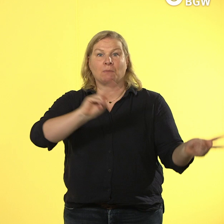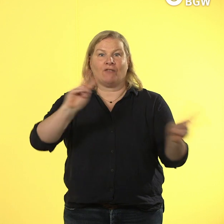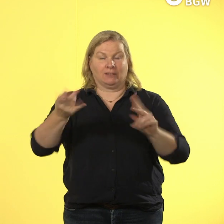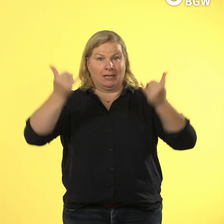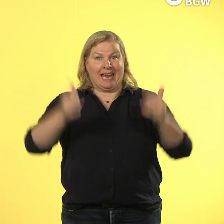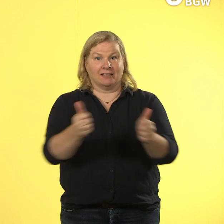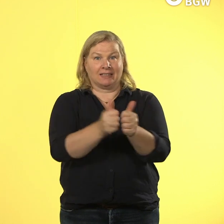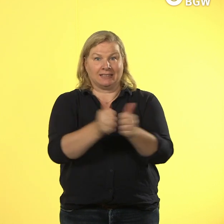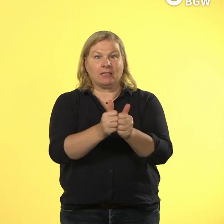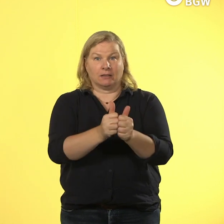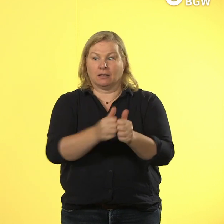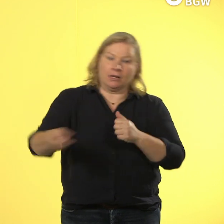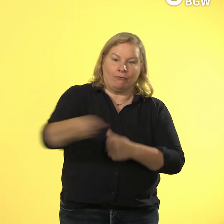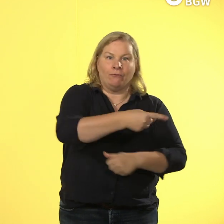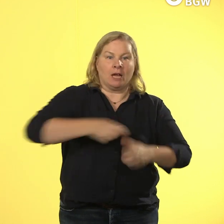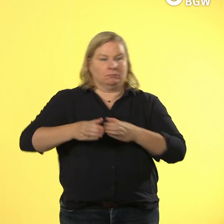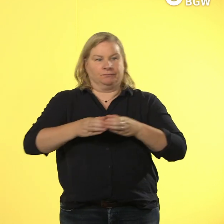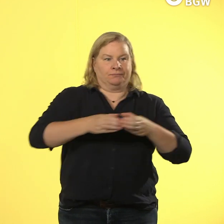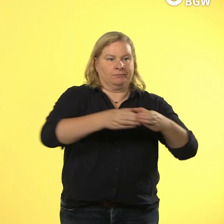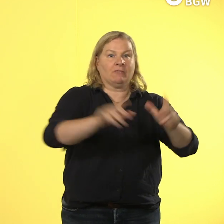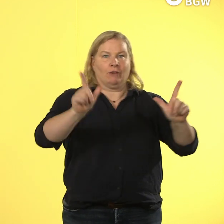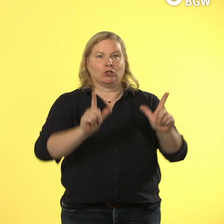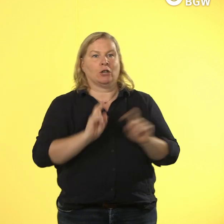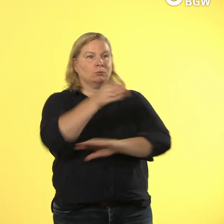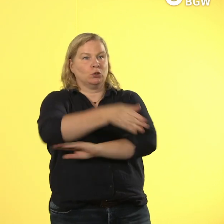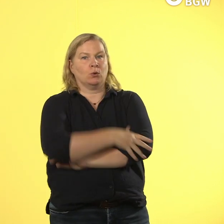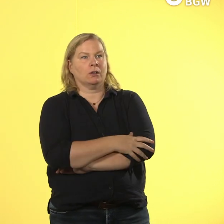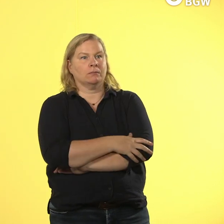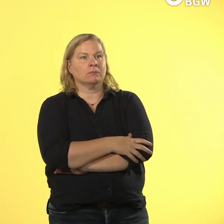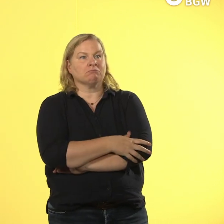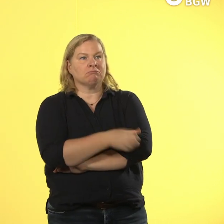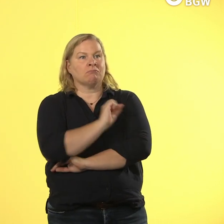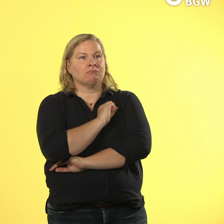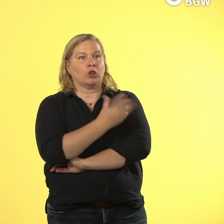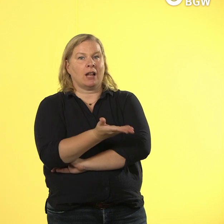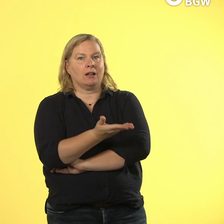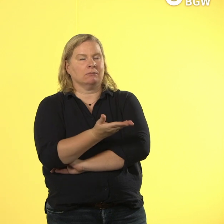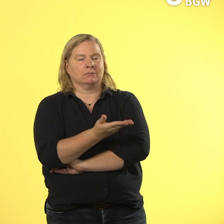Leider ist das auch der Weg in Erkrankungen. Dieser hohe Cortisolspiegel,